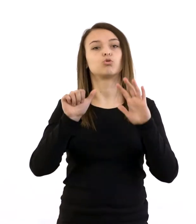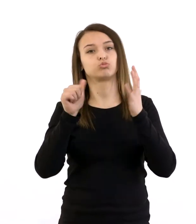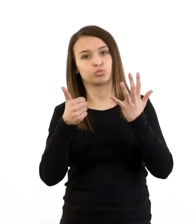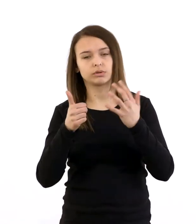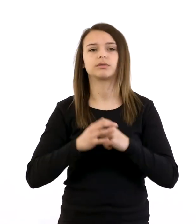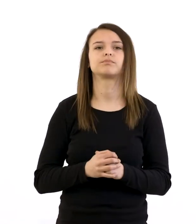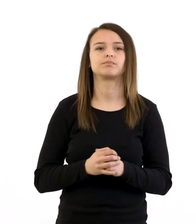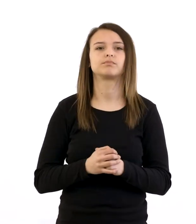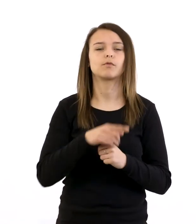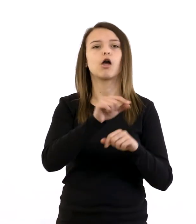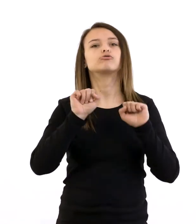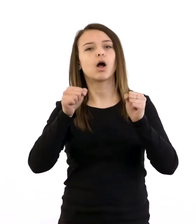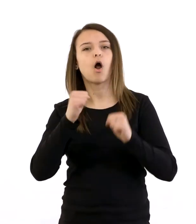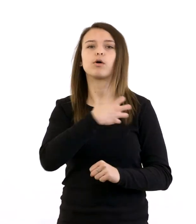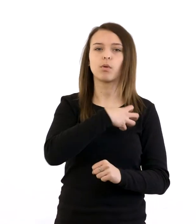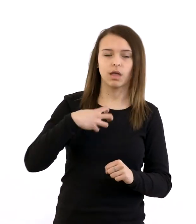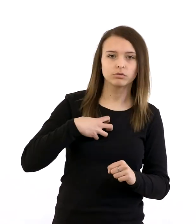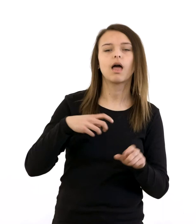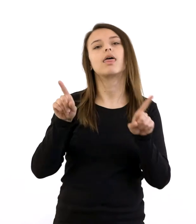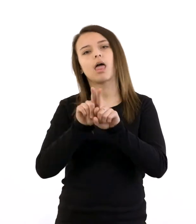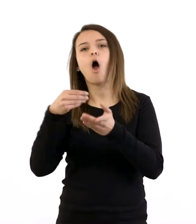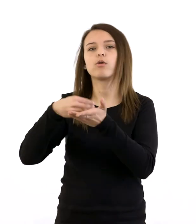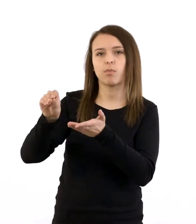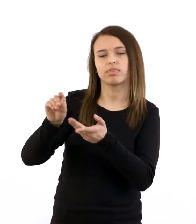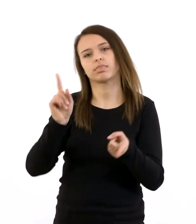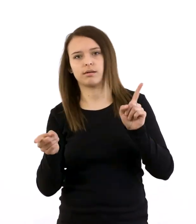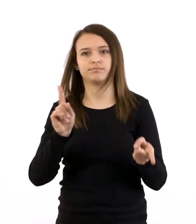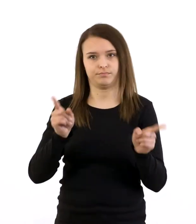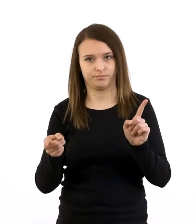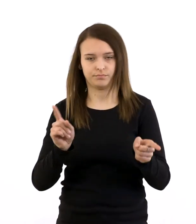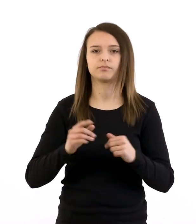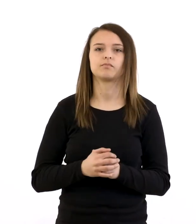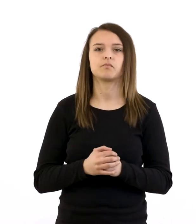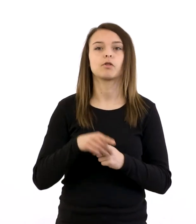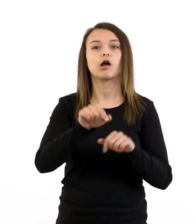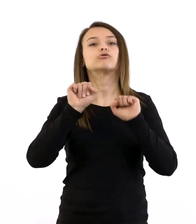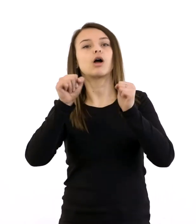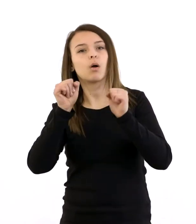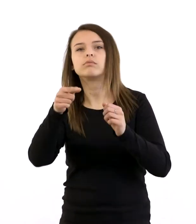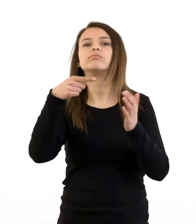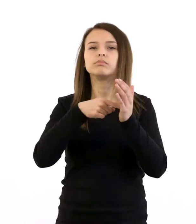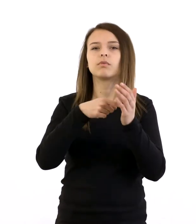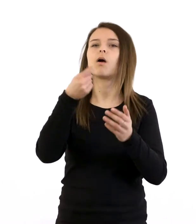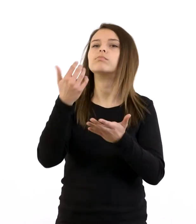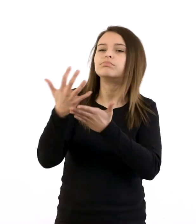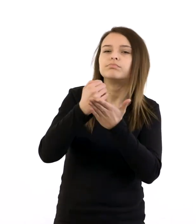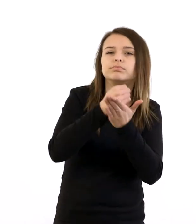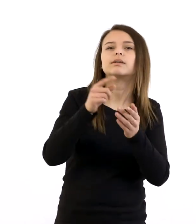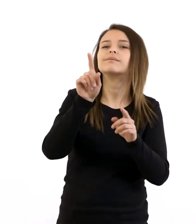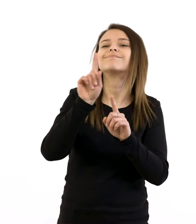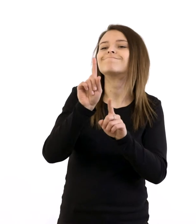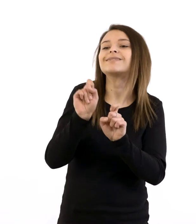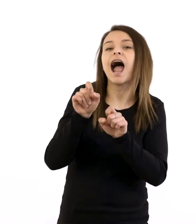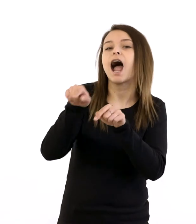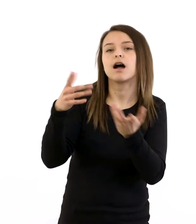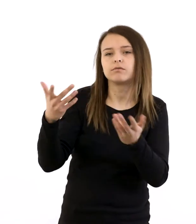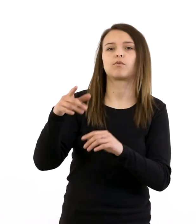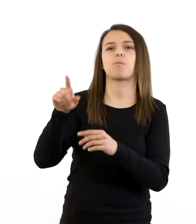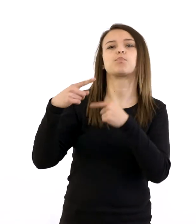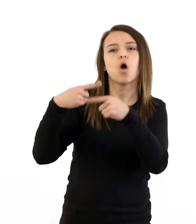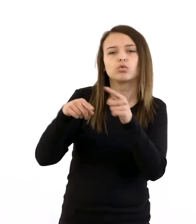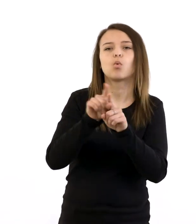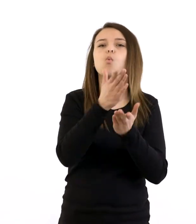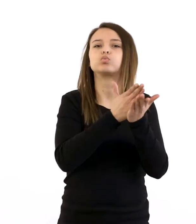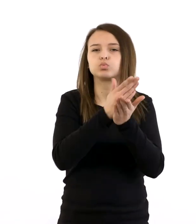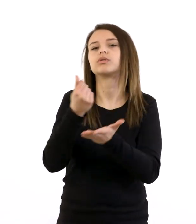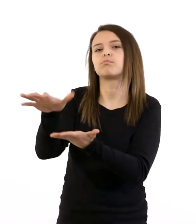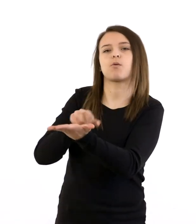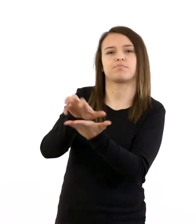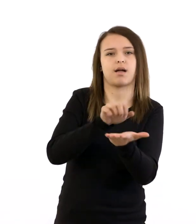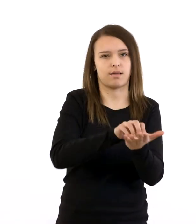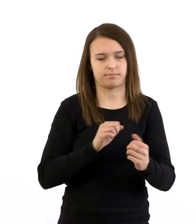6.Działalność gospodarcza lub odpłatna – działalność, w ramach której organizacja pobiera opłaty za swoje produkty lub usługi.